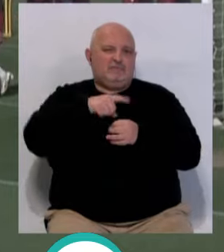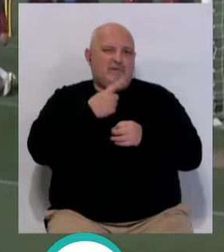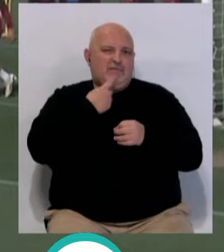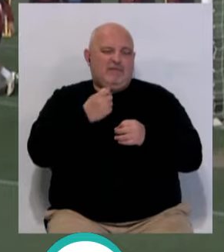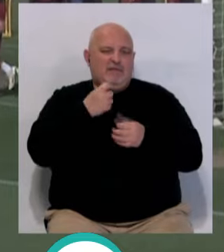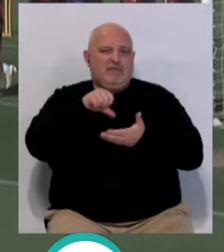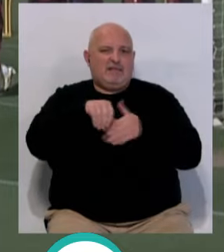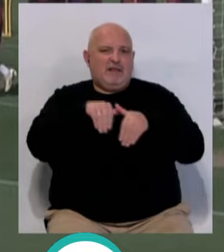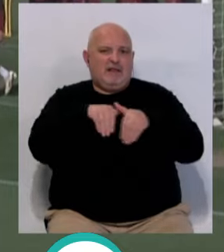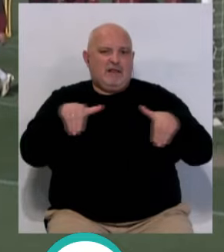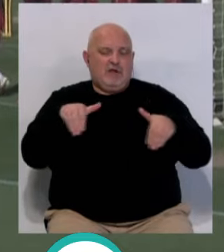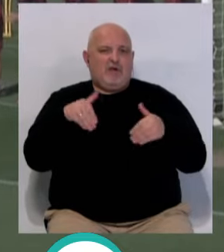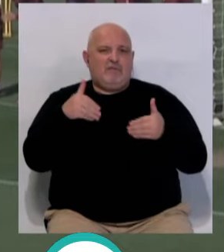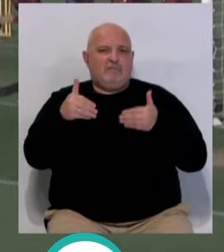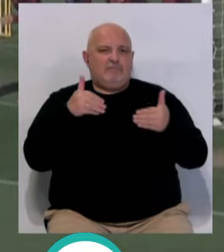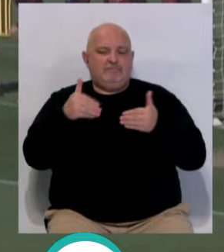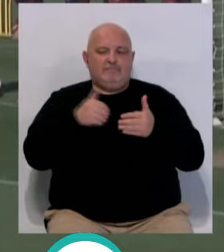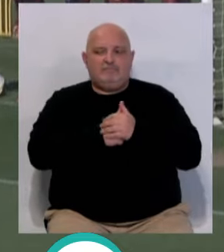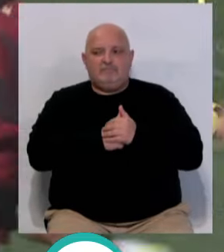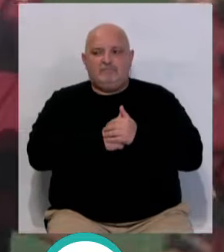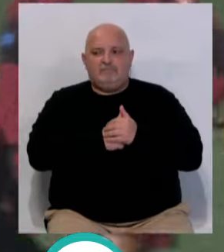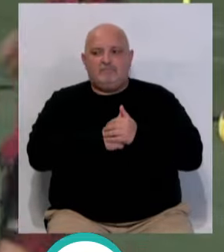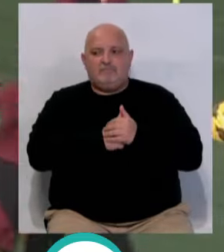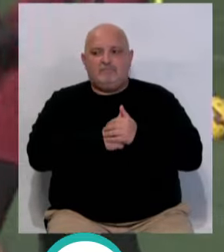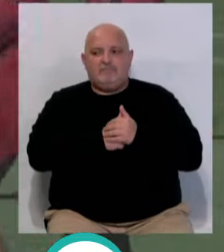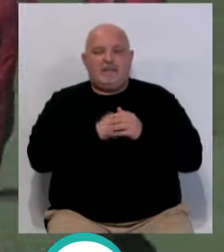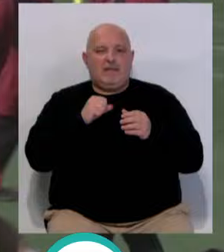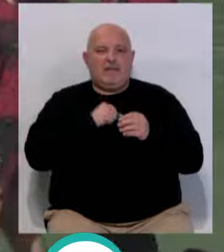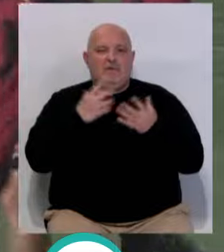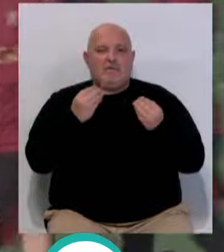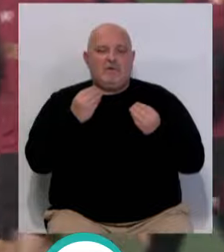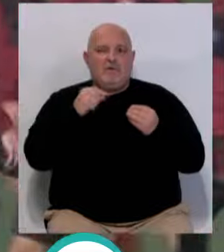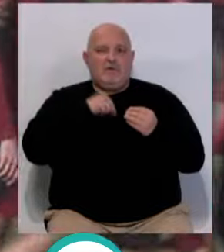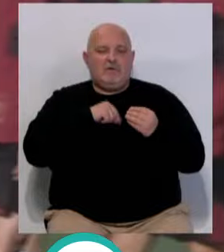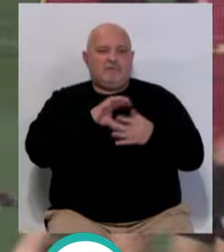de Central o jugar de los dos centrales tiene que tener muchísima compenetración entre los dos y es